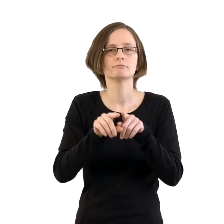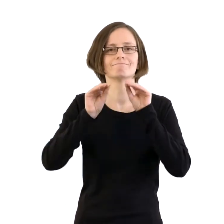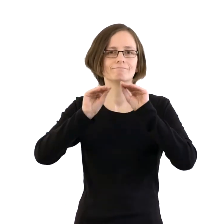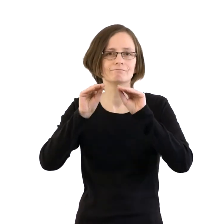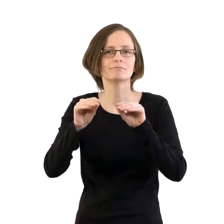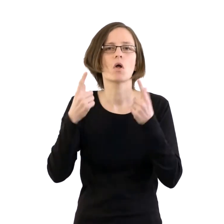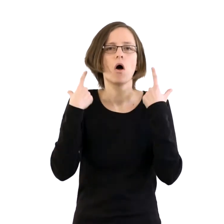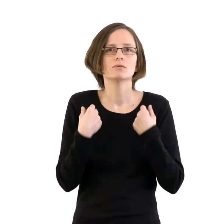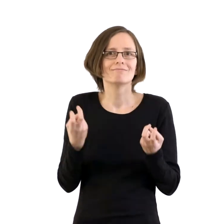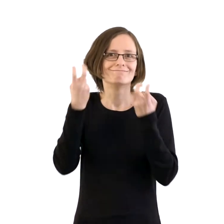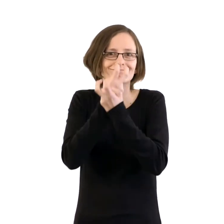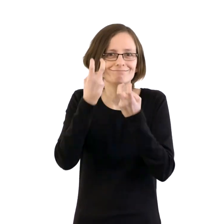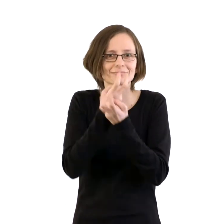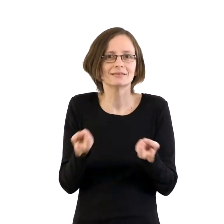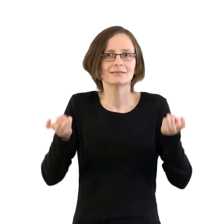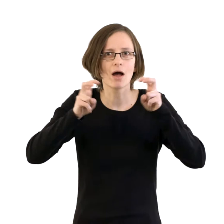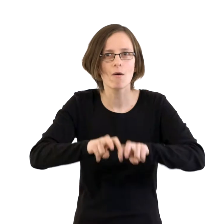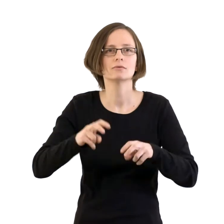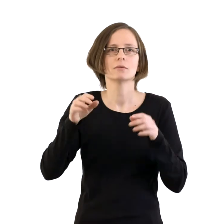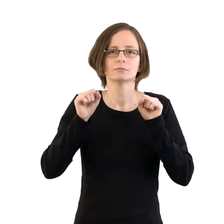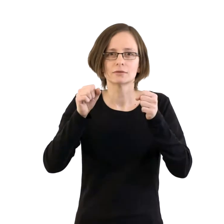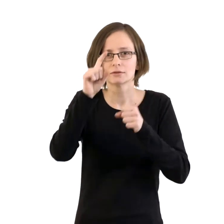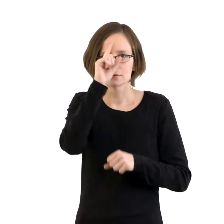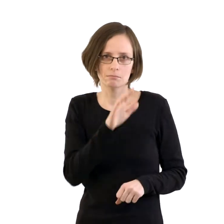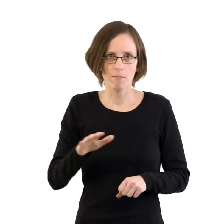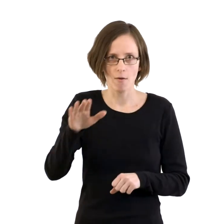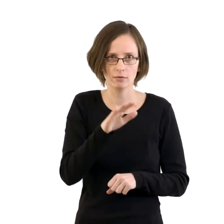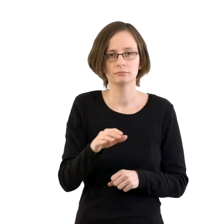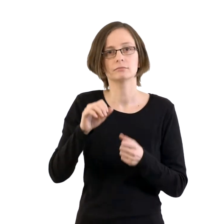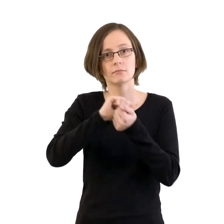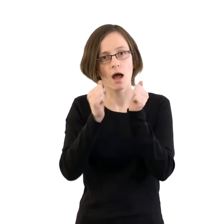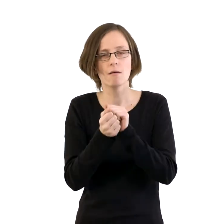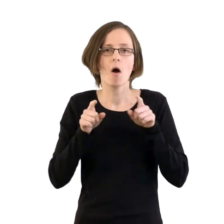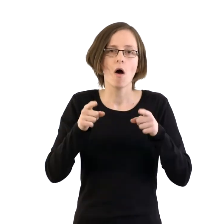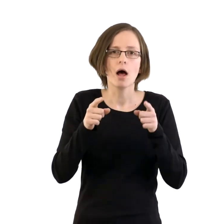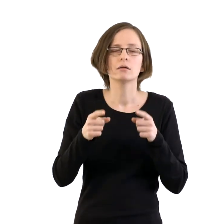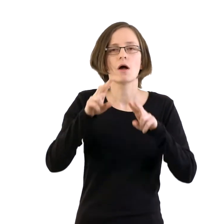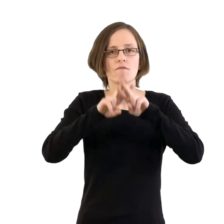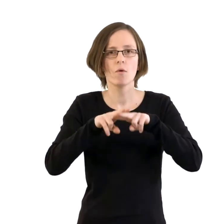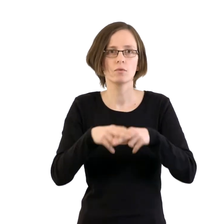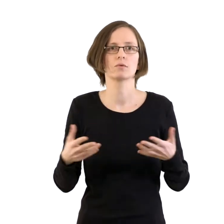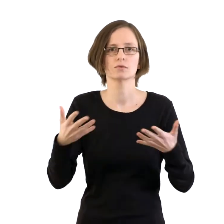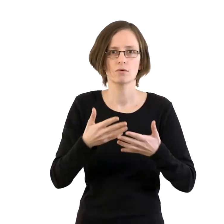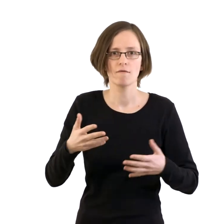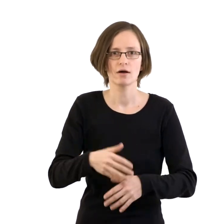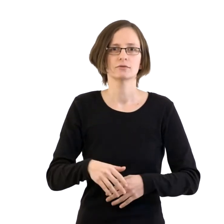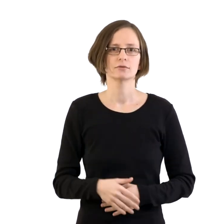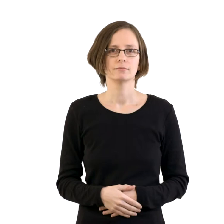oraz szkolą osoby zainteresowane założeniem przedsiębiorstwa społecznego lub organizacji pozarządowej (fundacji, stowarzyszeń).